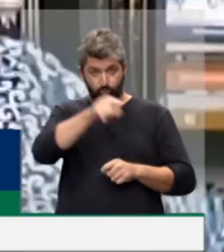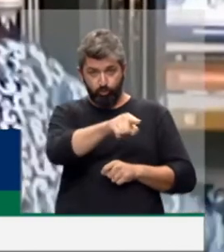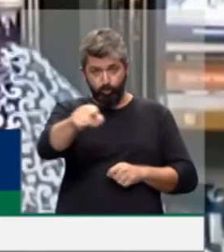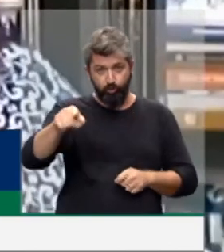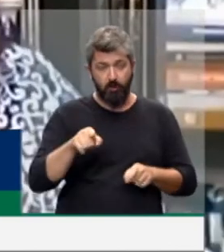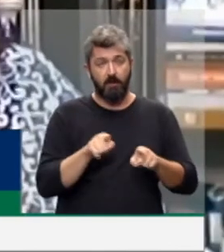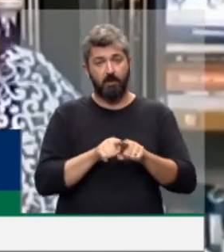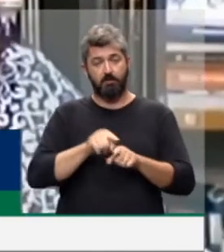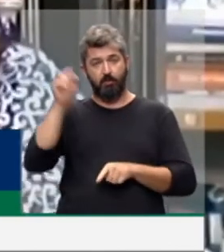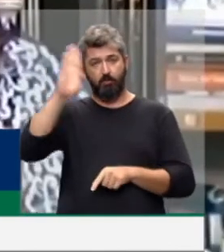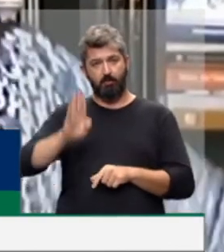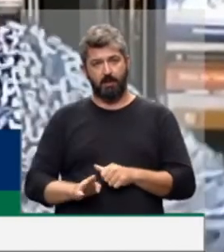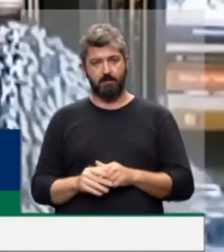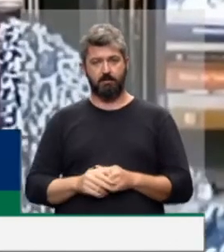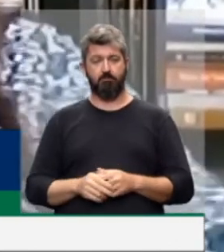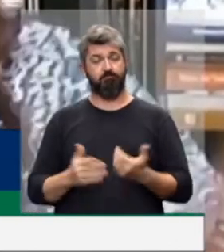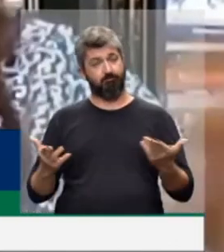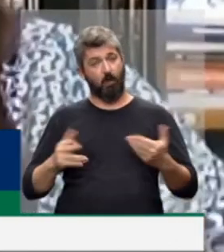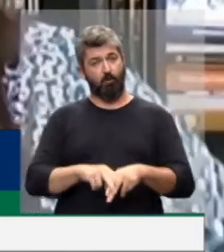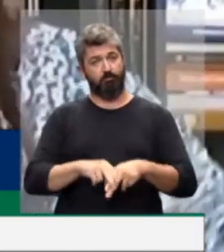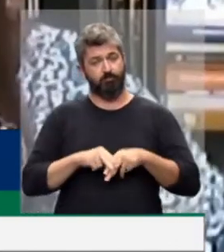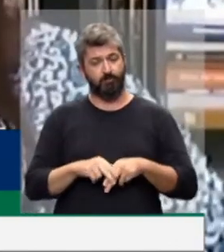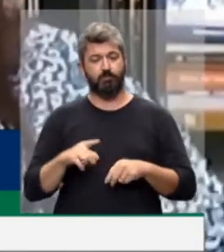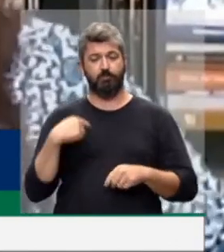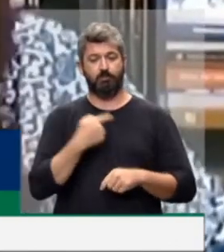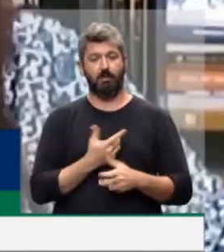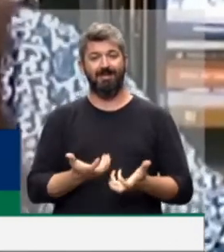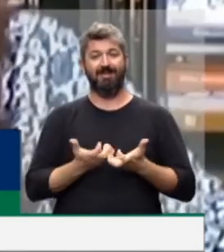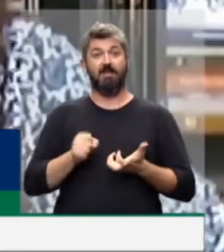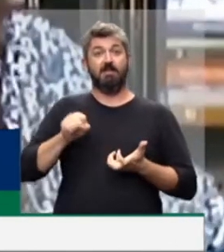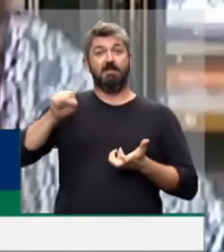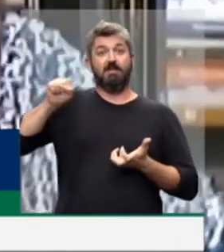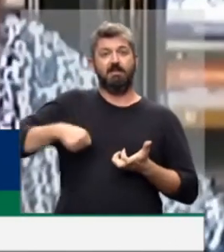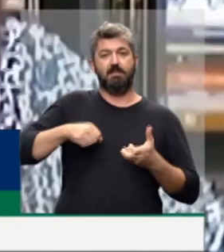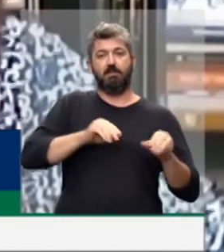DISCUTIR COM MAIS VAGAR E COM MAIS RESPONSABILIDADE INCLUSIVE COM ECONOMIA DOS SENHORES E DO PAÍS. ENTÃO